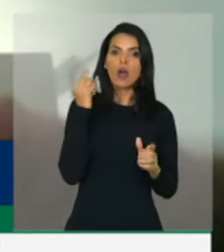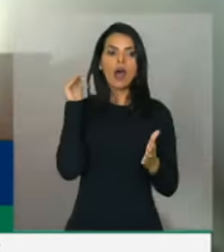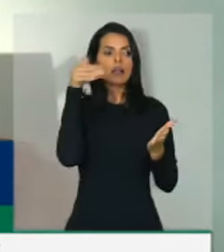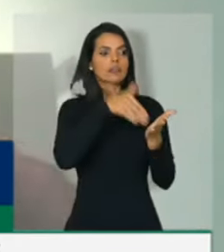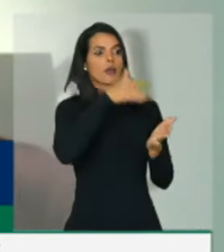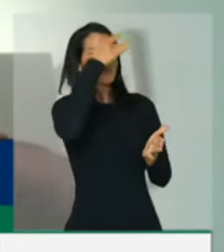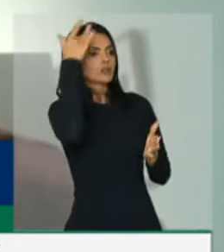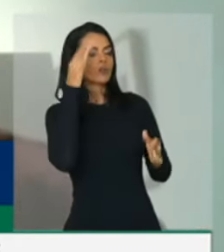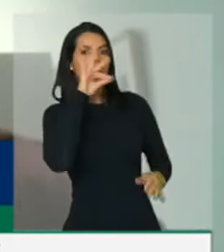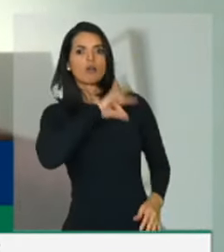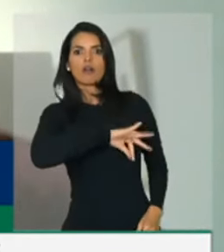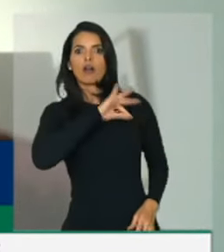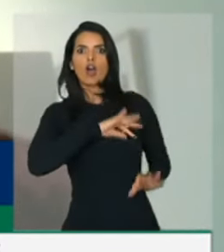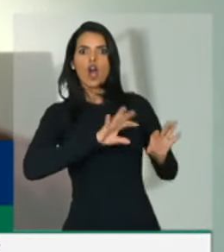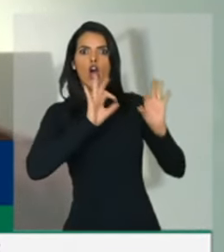É O ESTADO BRASILEIRO. ATÉ A PESSOA QUE GANHA O MAIS ALTO